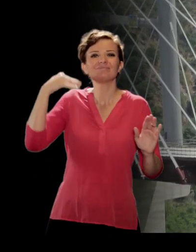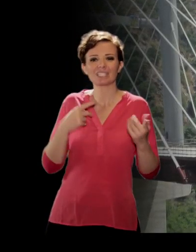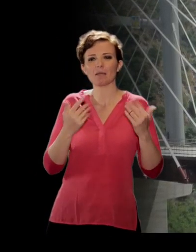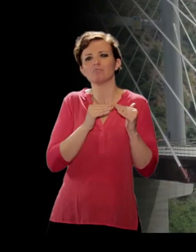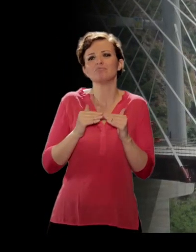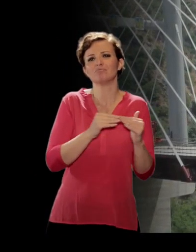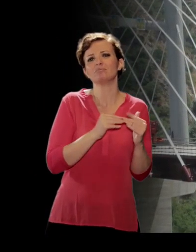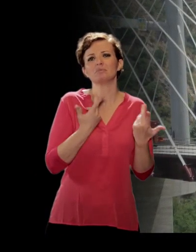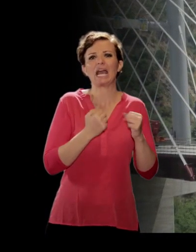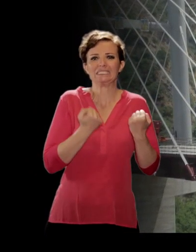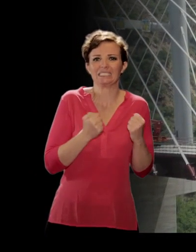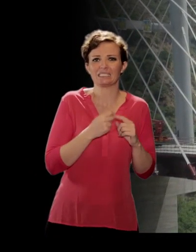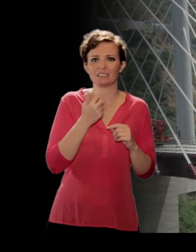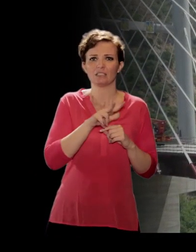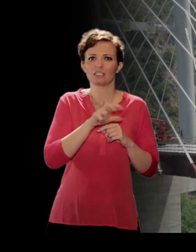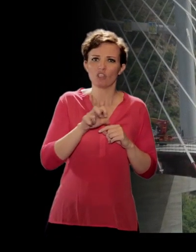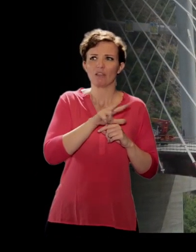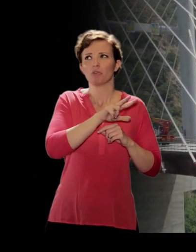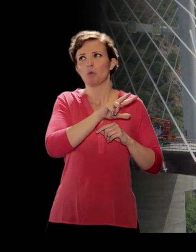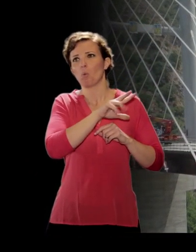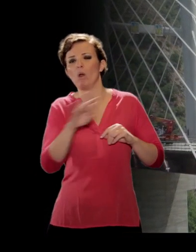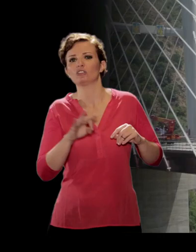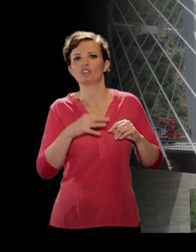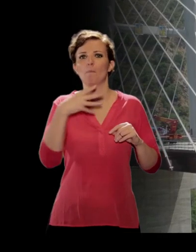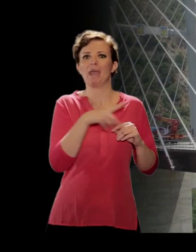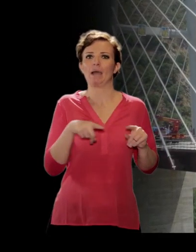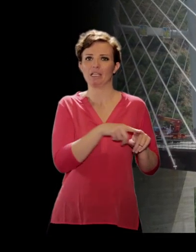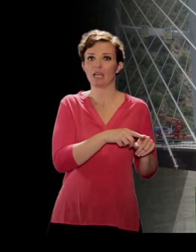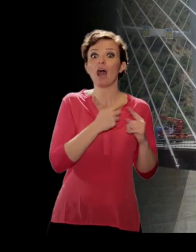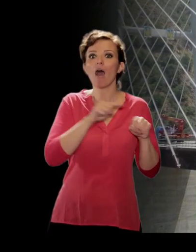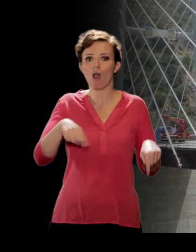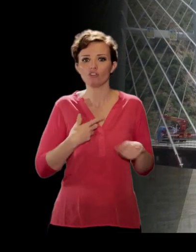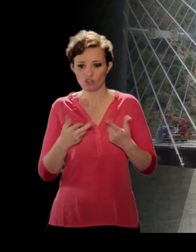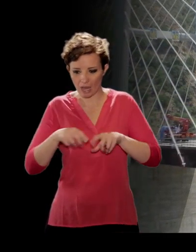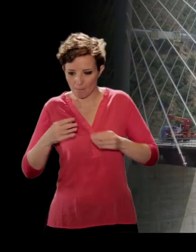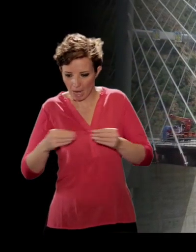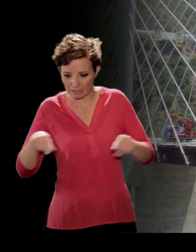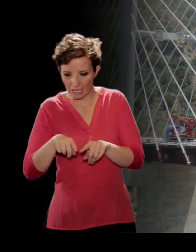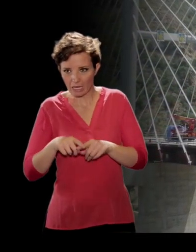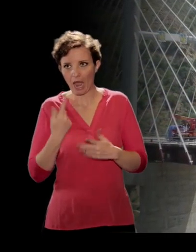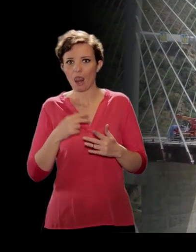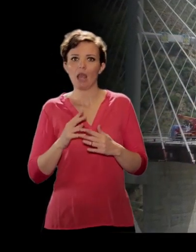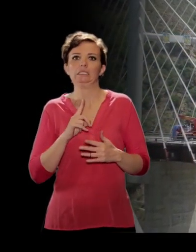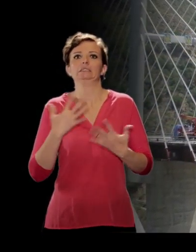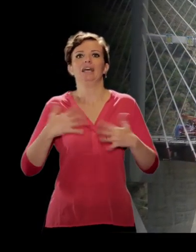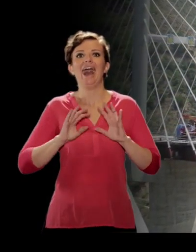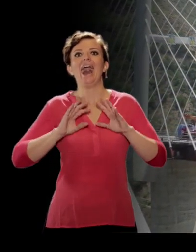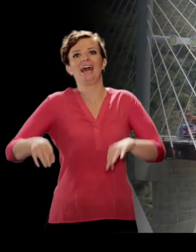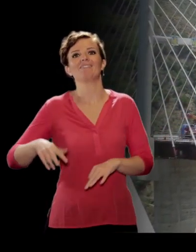che ha una resistenza di circa 300/400 MPa, oggi abbiamo trefoli ad alta resistenza che arrivano a quasi 3000 MPa